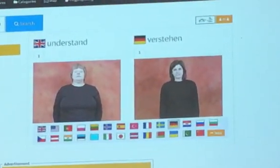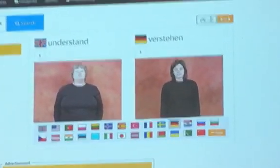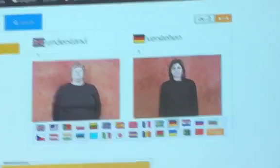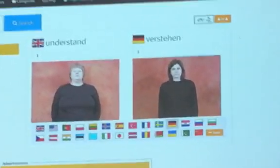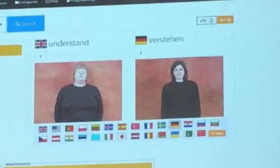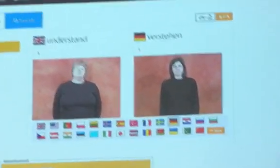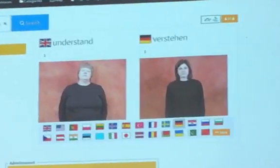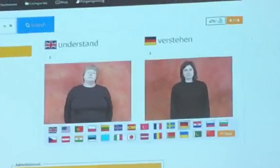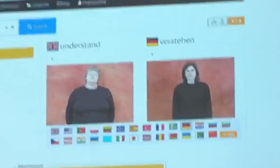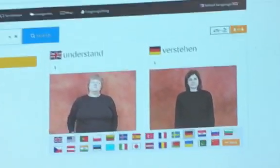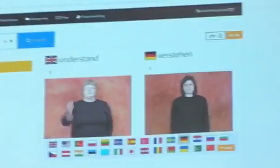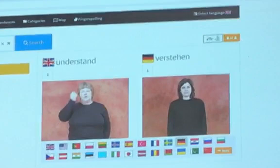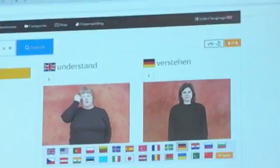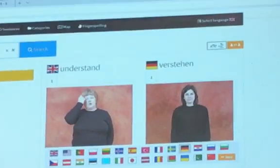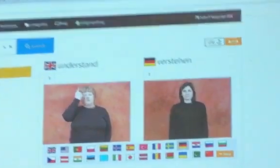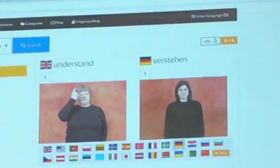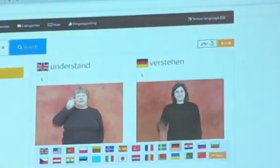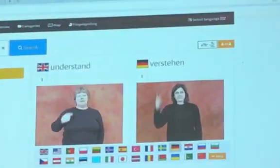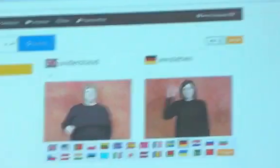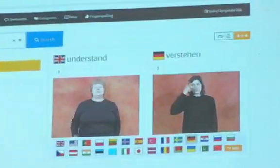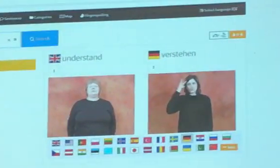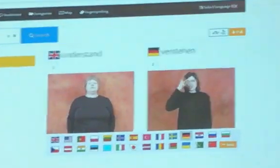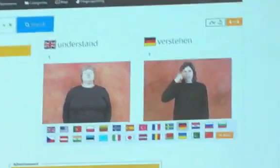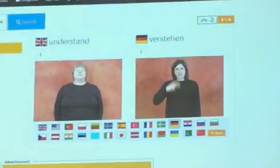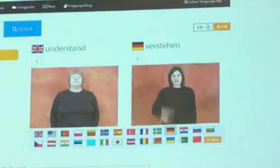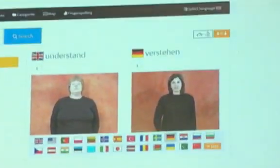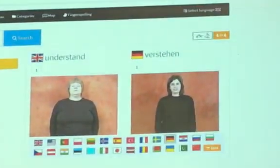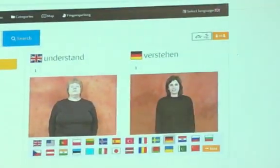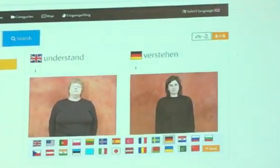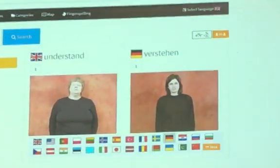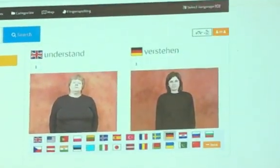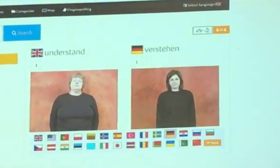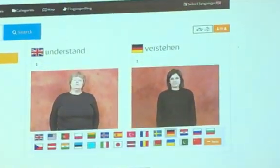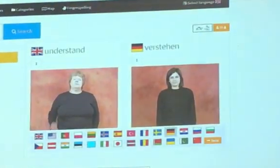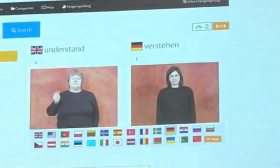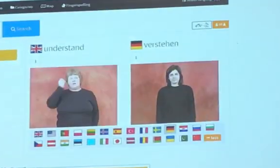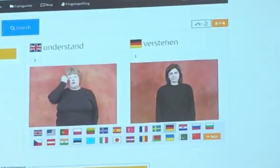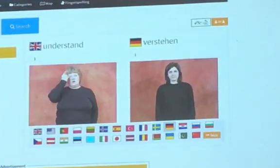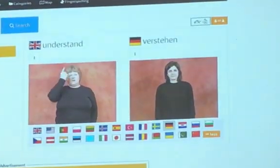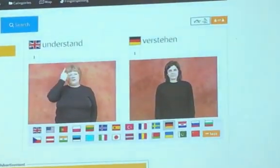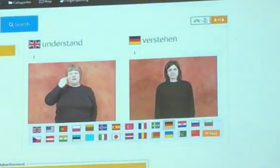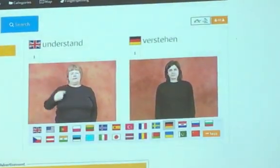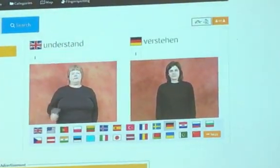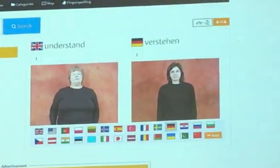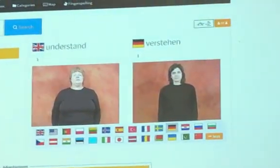aber der Unterschied, den wir haben, ist,